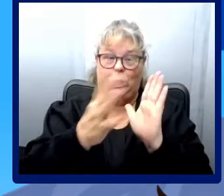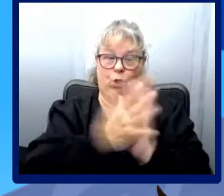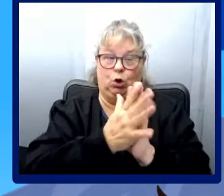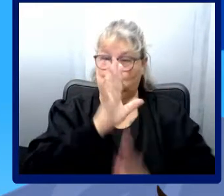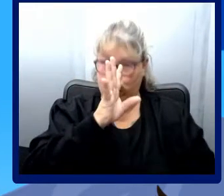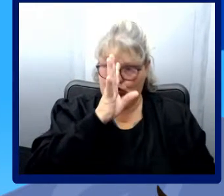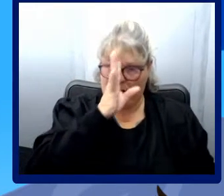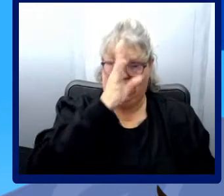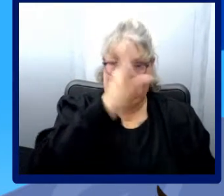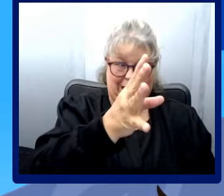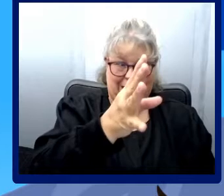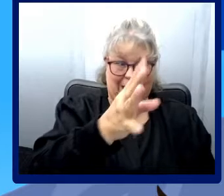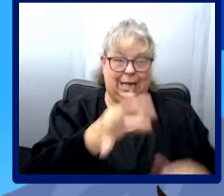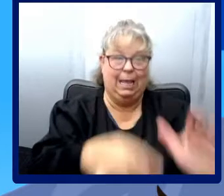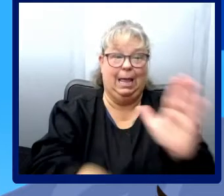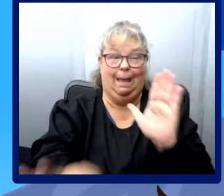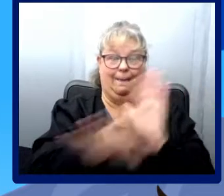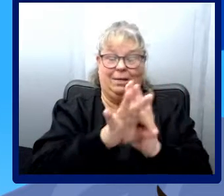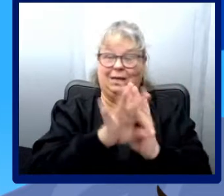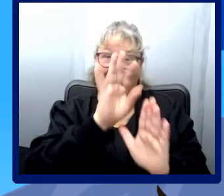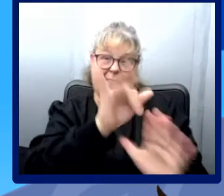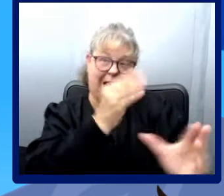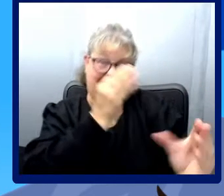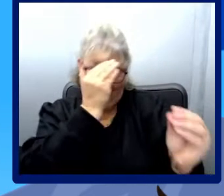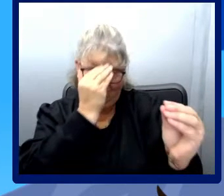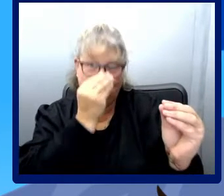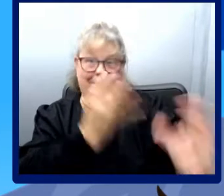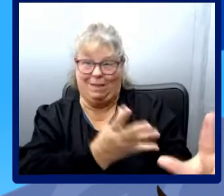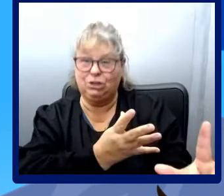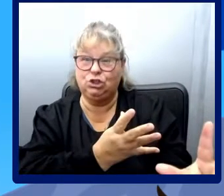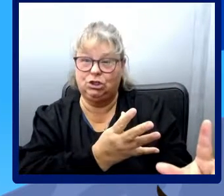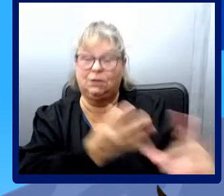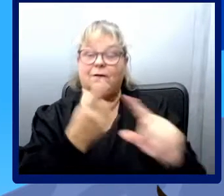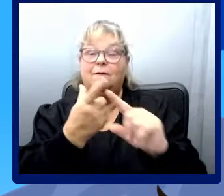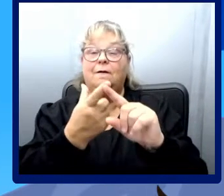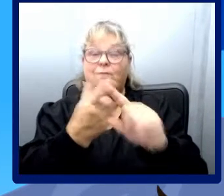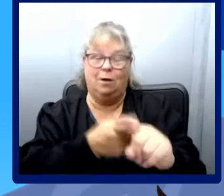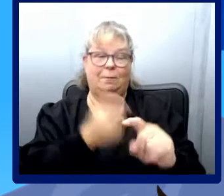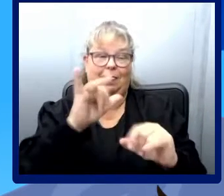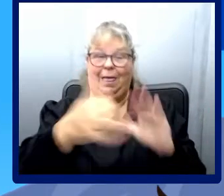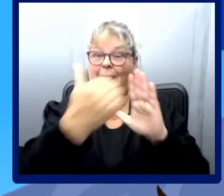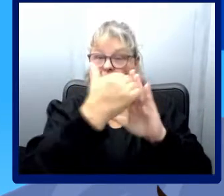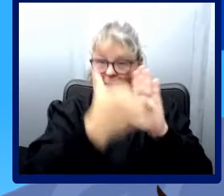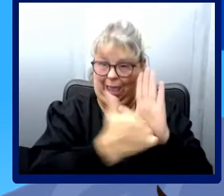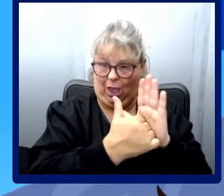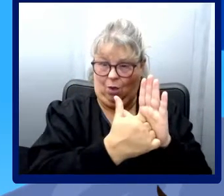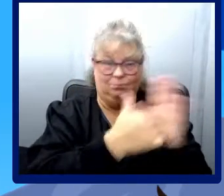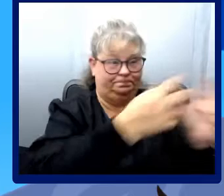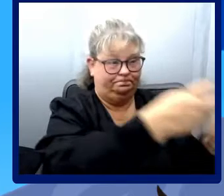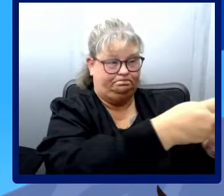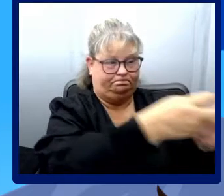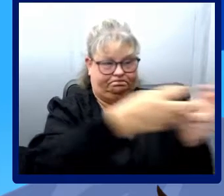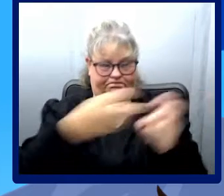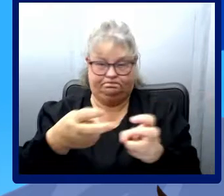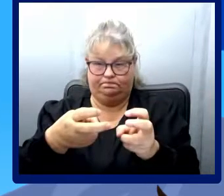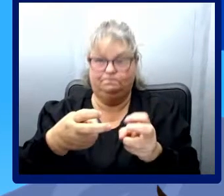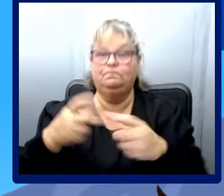es recoger la información del caso. Obtiene la información de la cuenta relacionada y luego actualiza el registro del caso